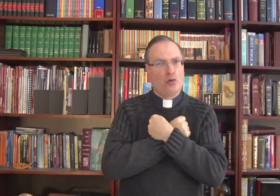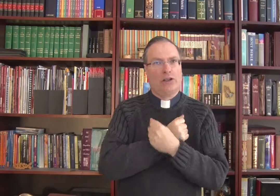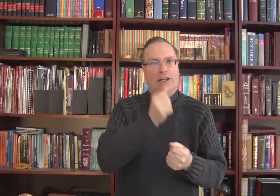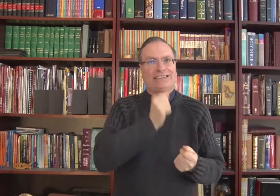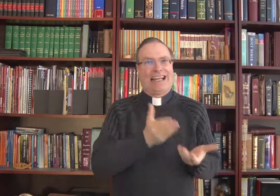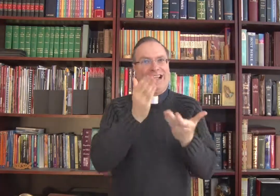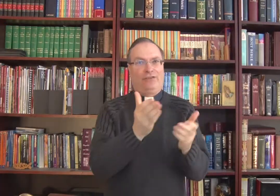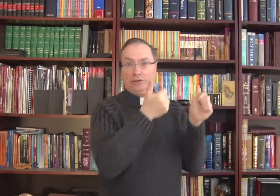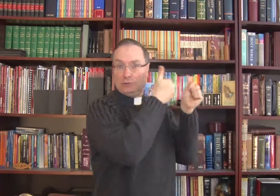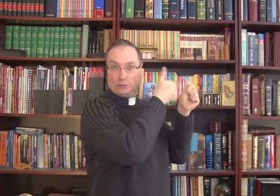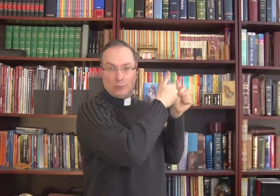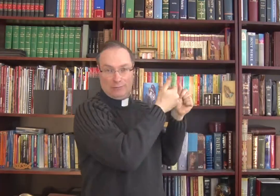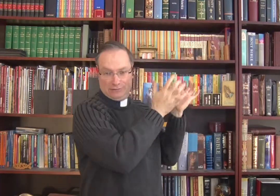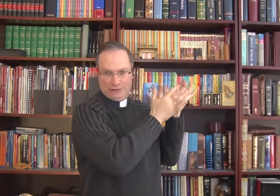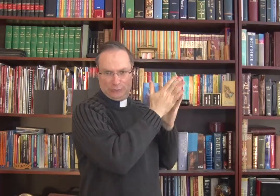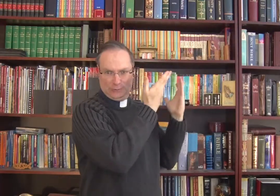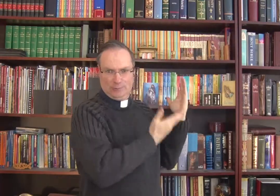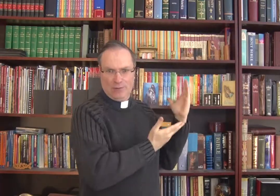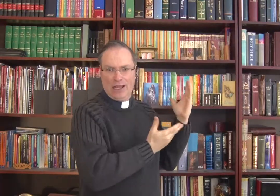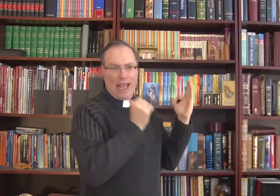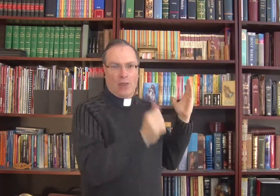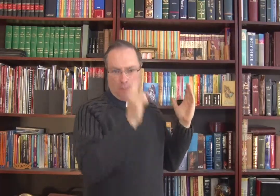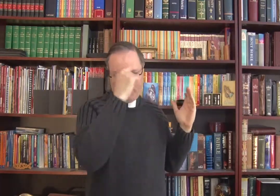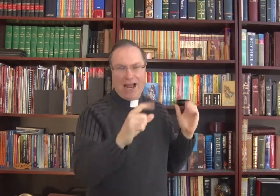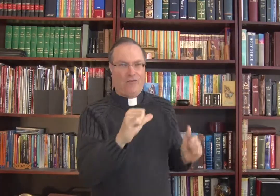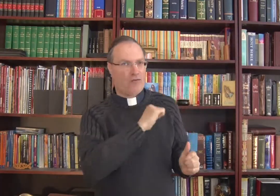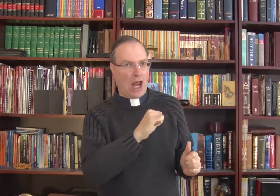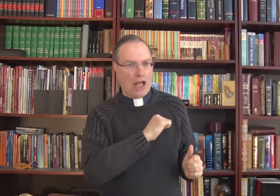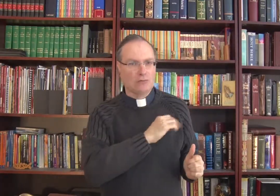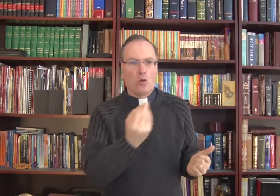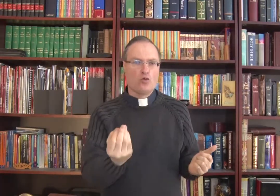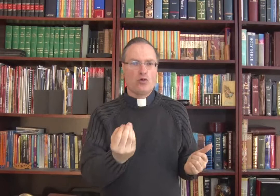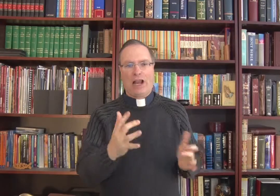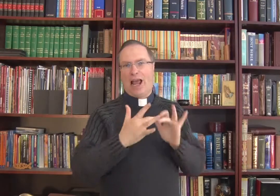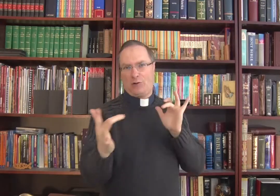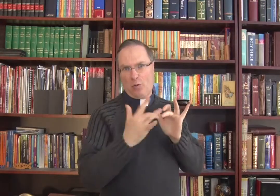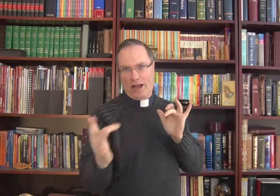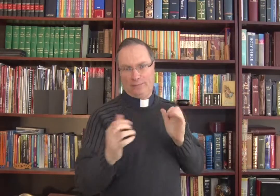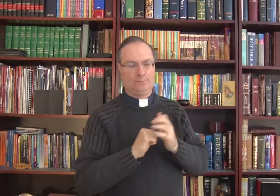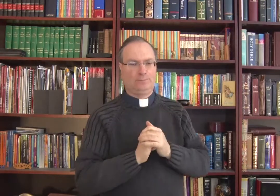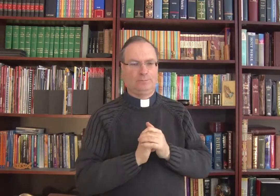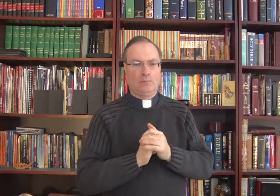et le sacrifice de Jésus, et non par la violence et la gloire.